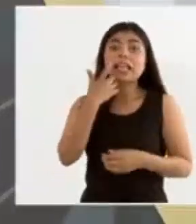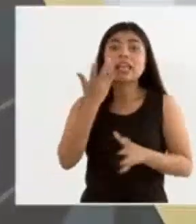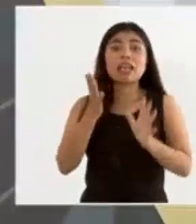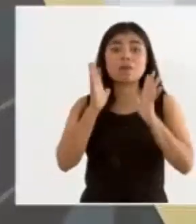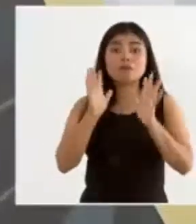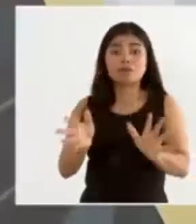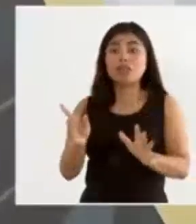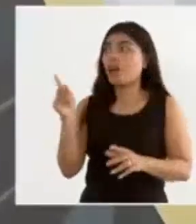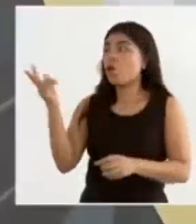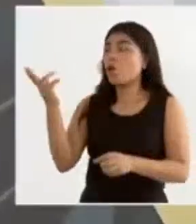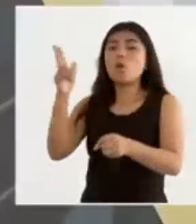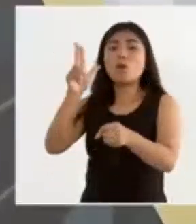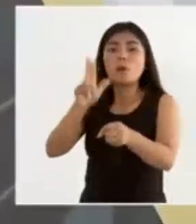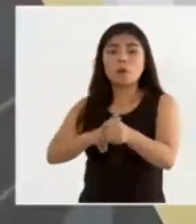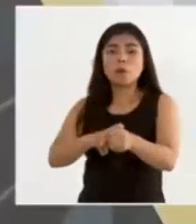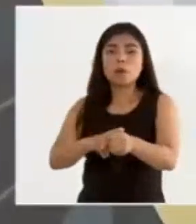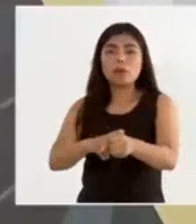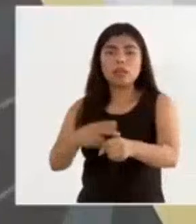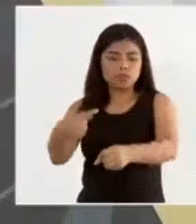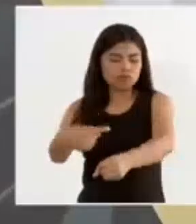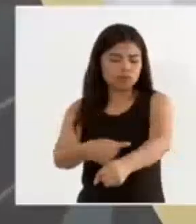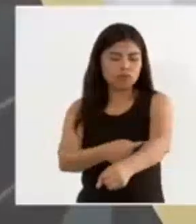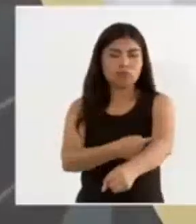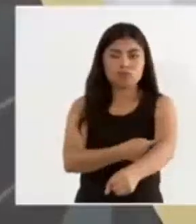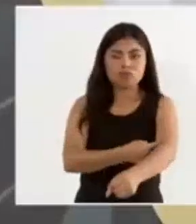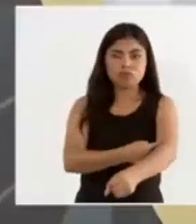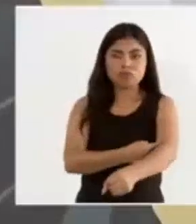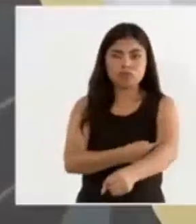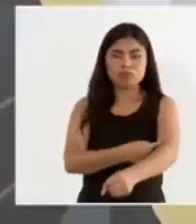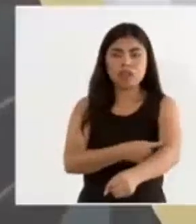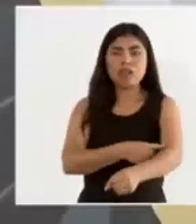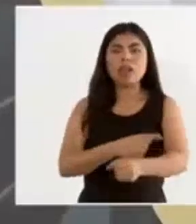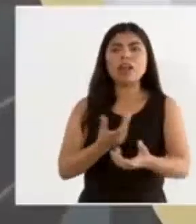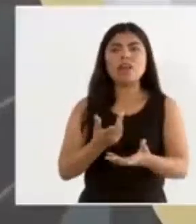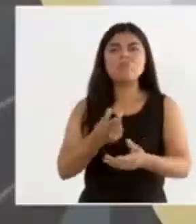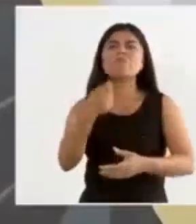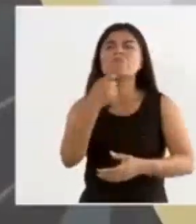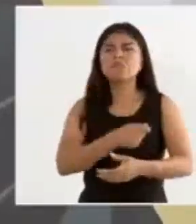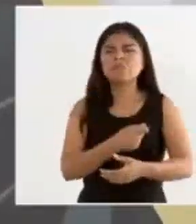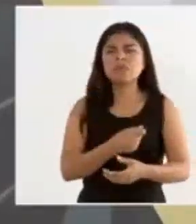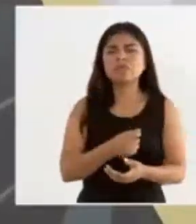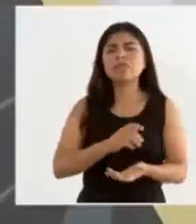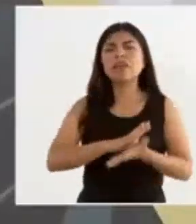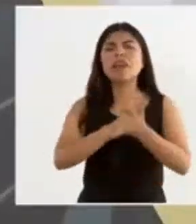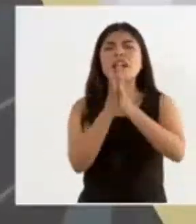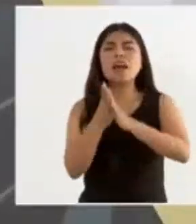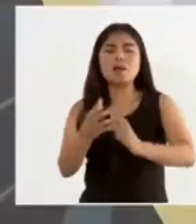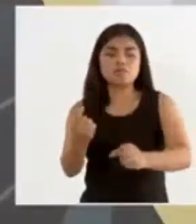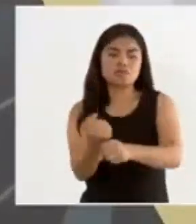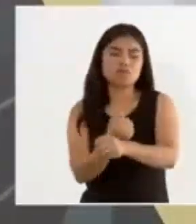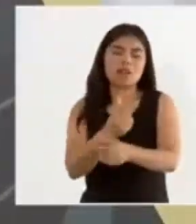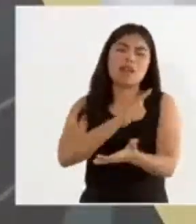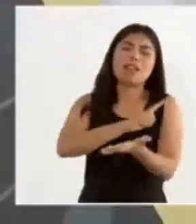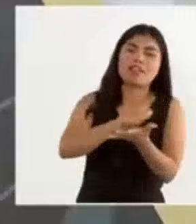a todos los que tienen un problema renal, pero en realidad debemos de prevenir que se llegue a una